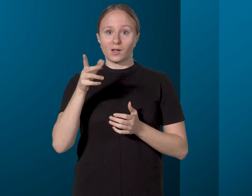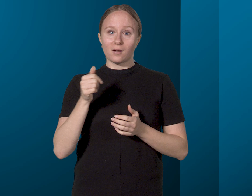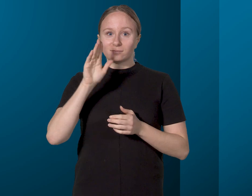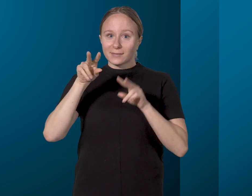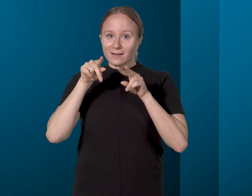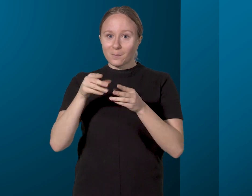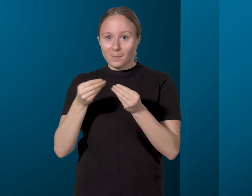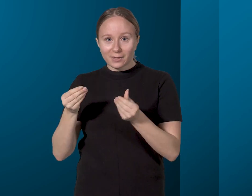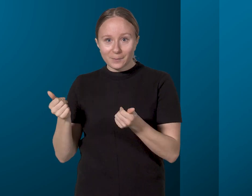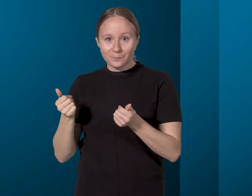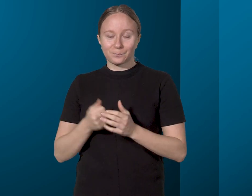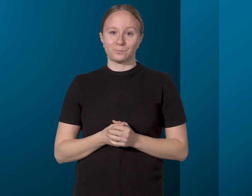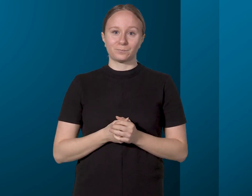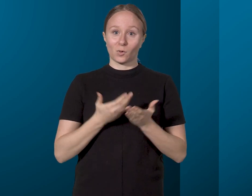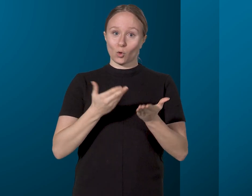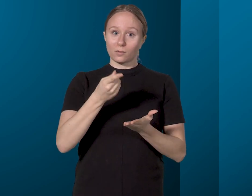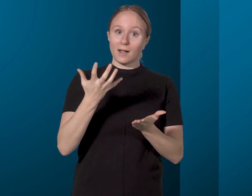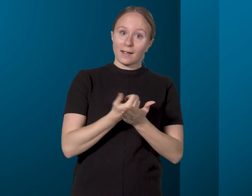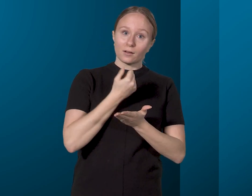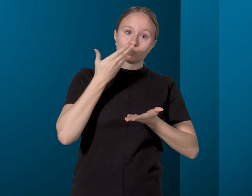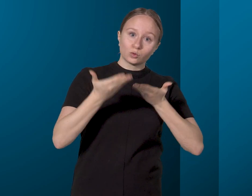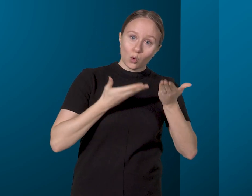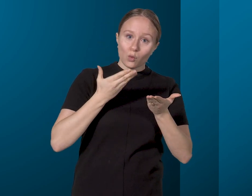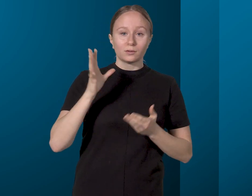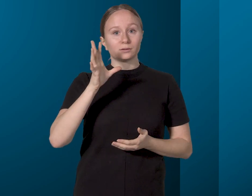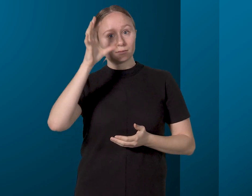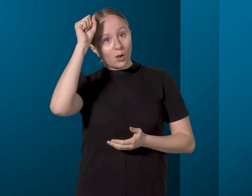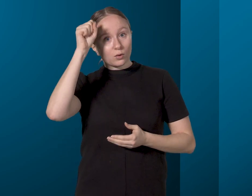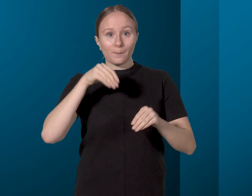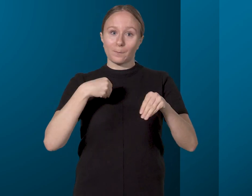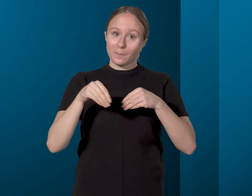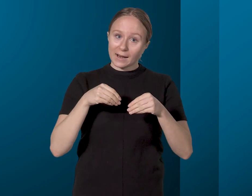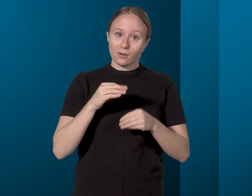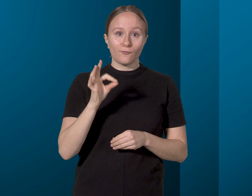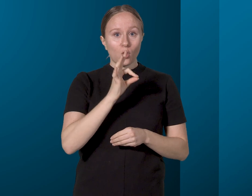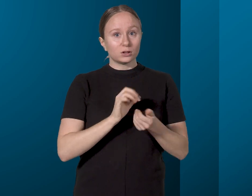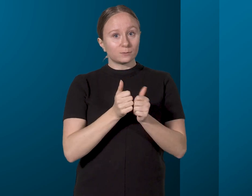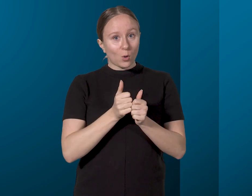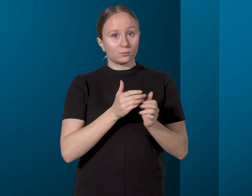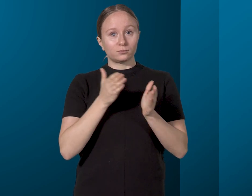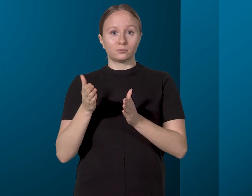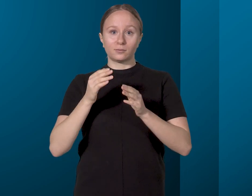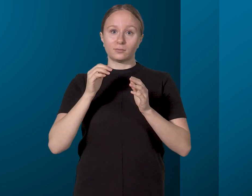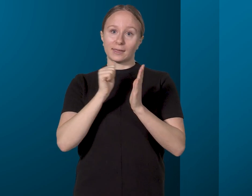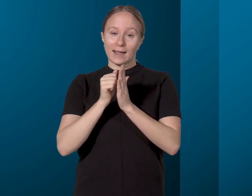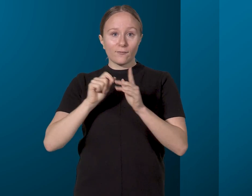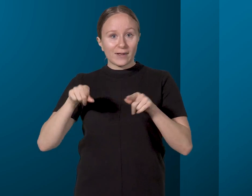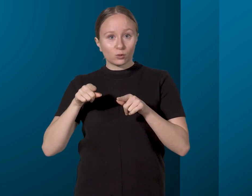Ta även en titt på materialet. Nu hittar du sånger, sagor, spel, frågesporter och teckenvideor -